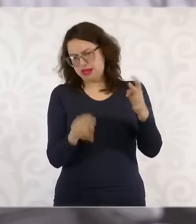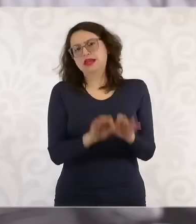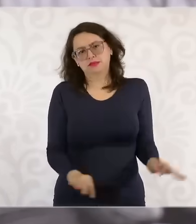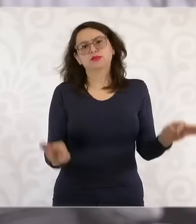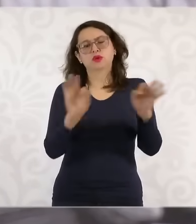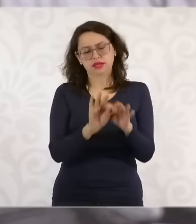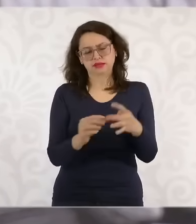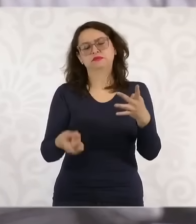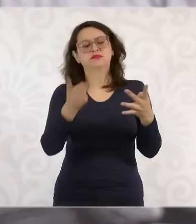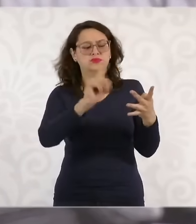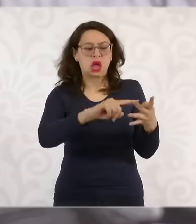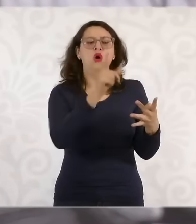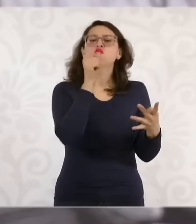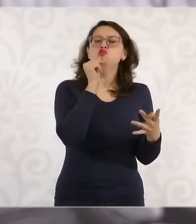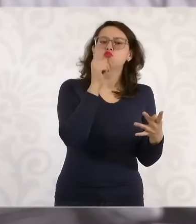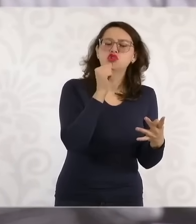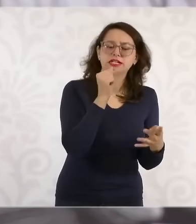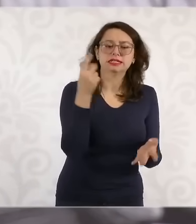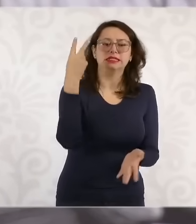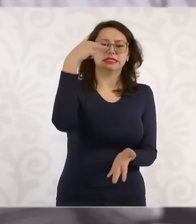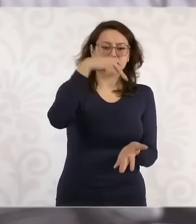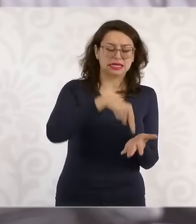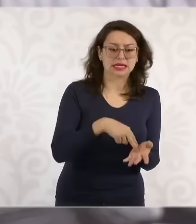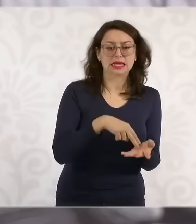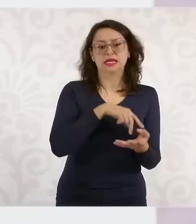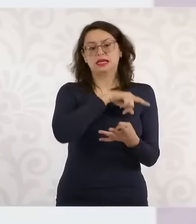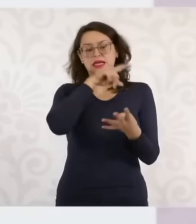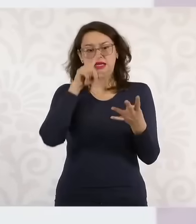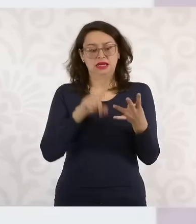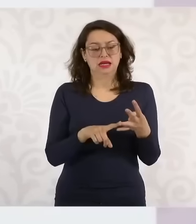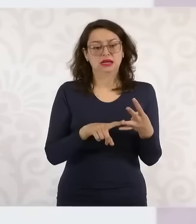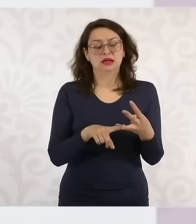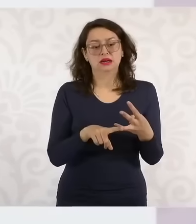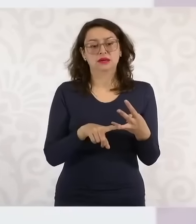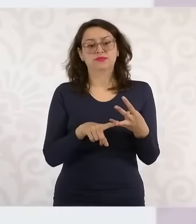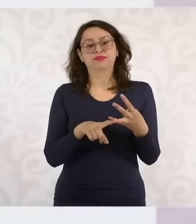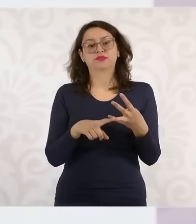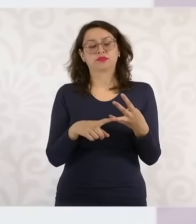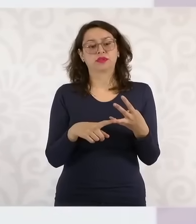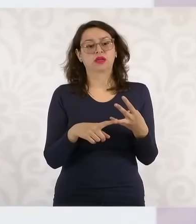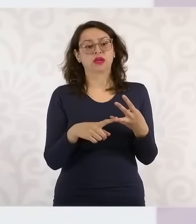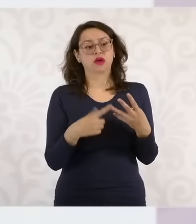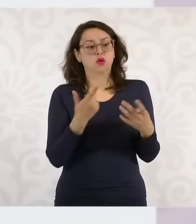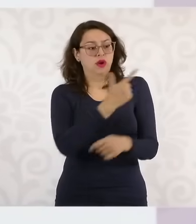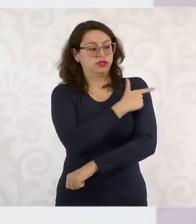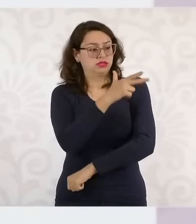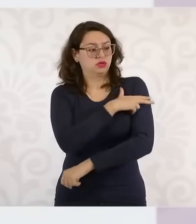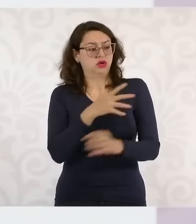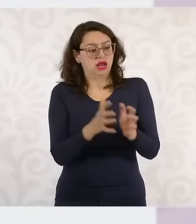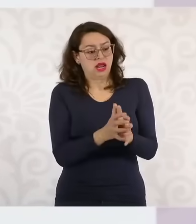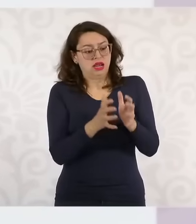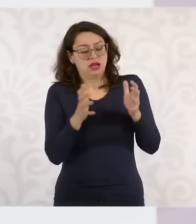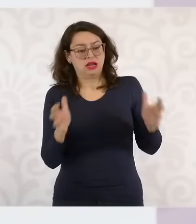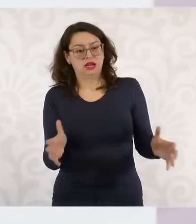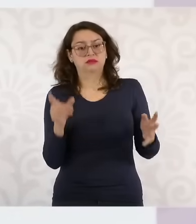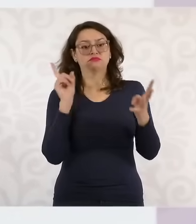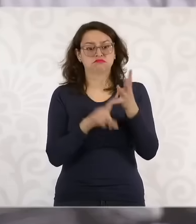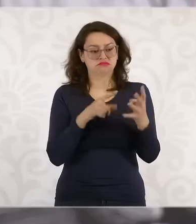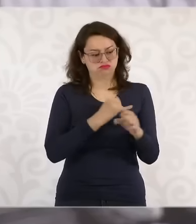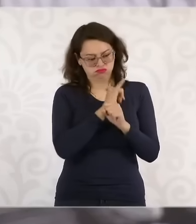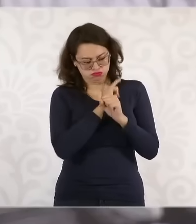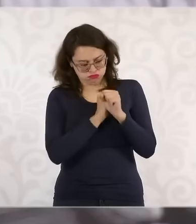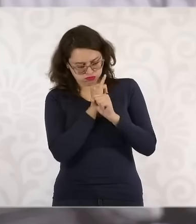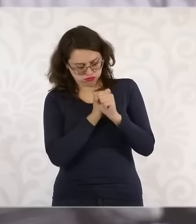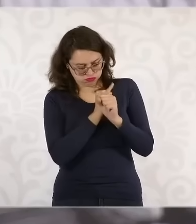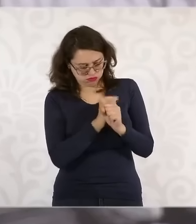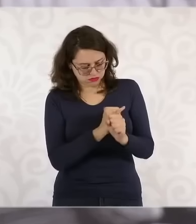la policía, las eh eh la propia el reforzamiento a la Guardia Nacional y la investigación eh que hace